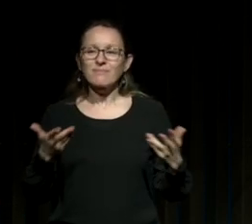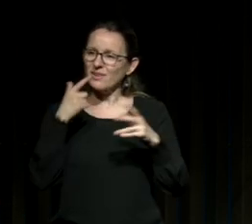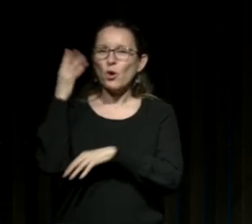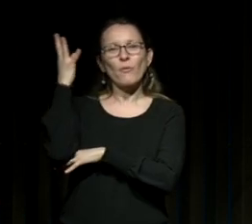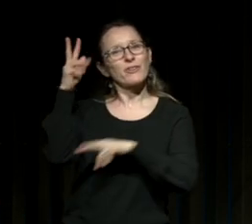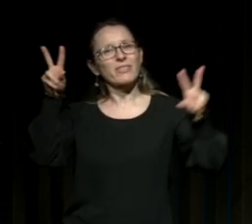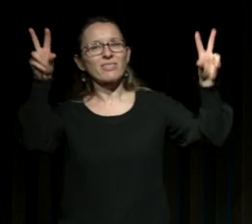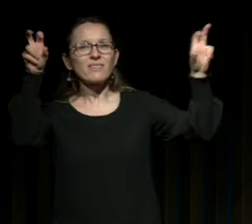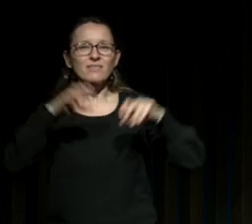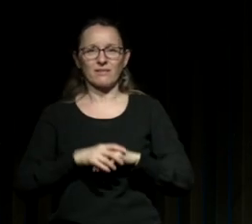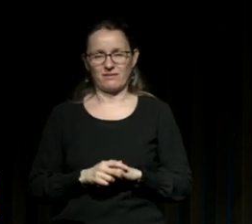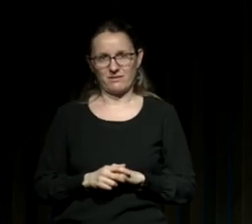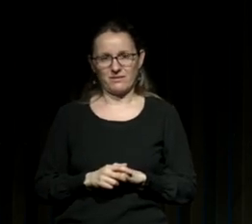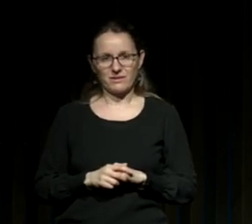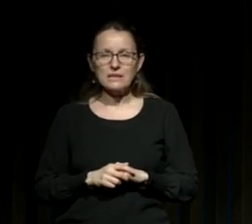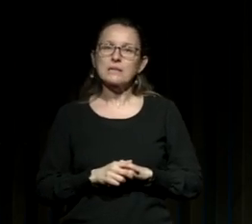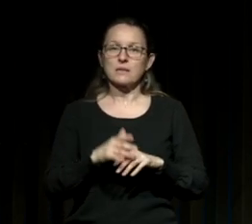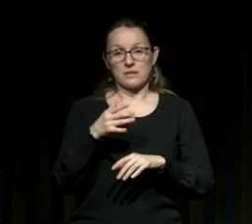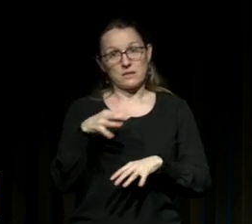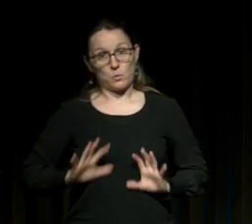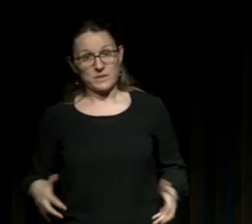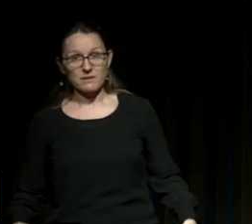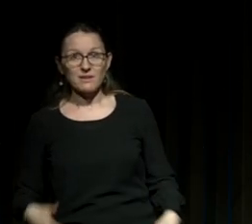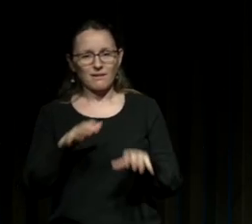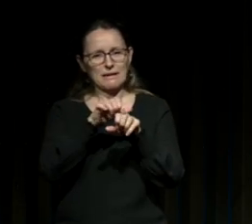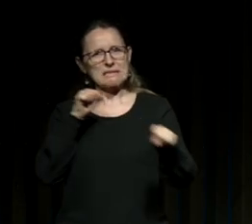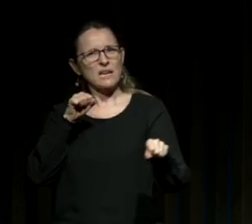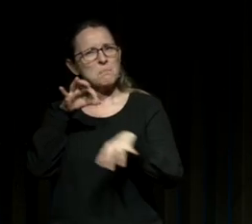l obésité est elle une malle la maladie du siècle il y avait finalement de questions d'abord est-ce